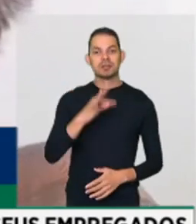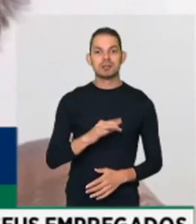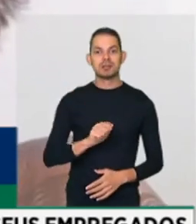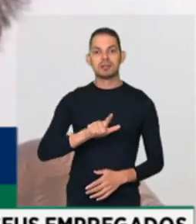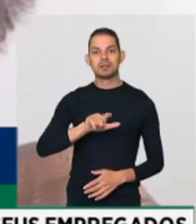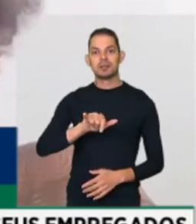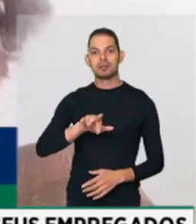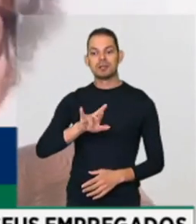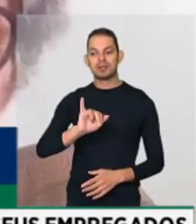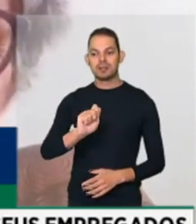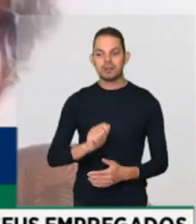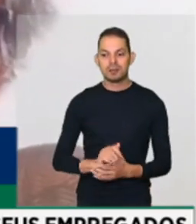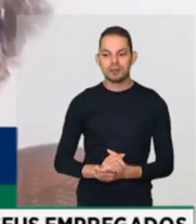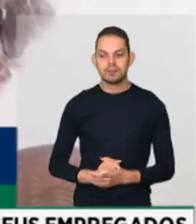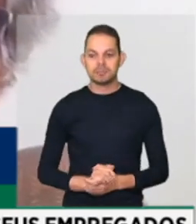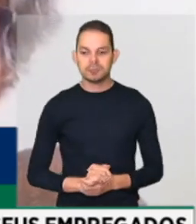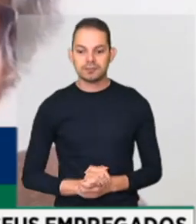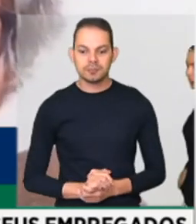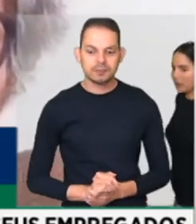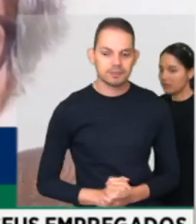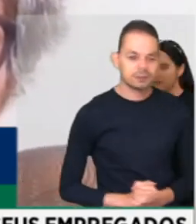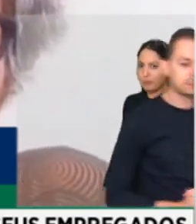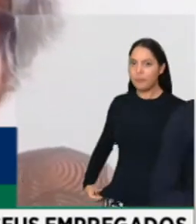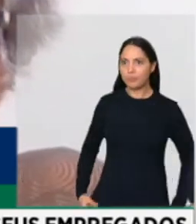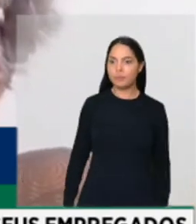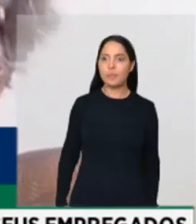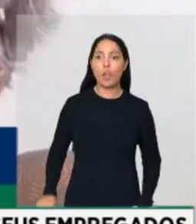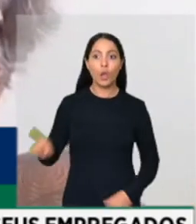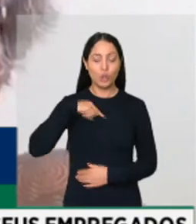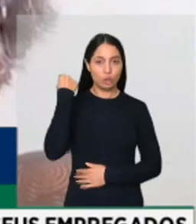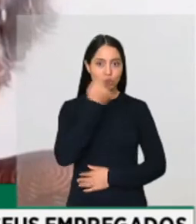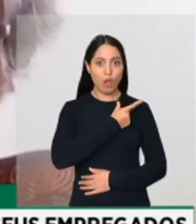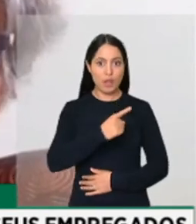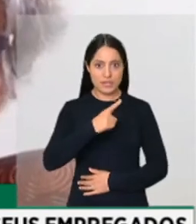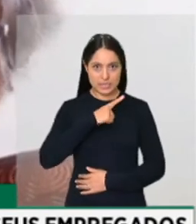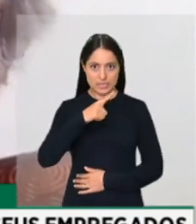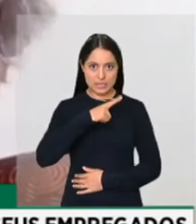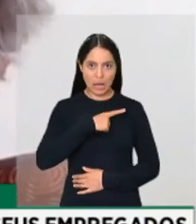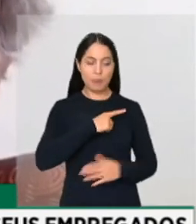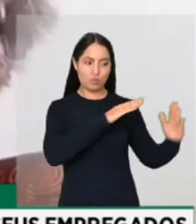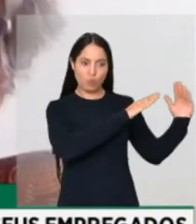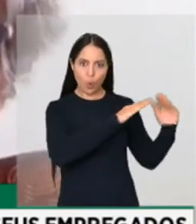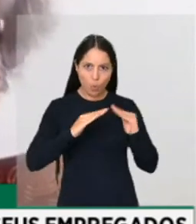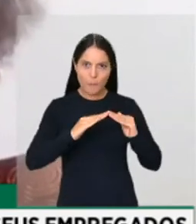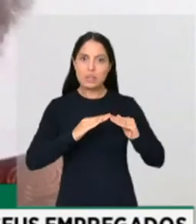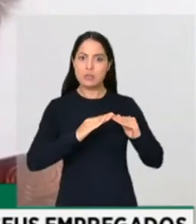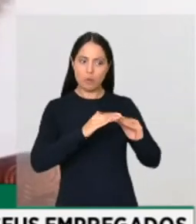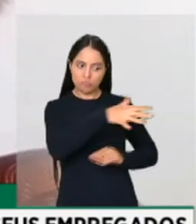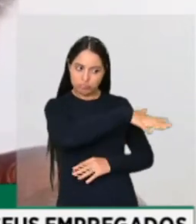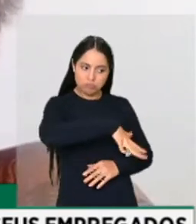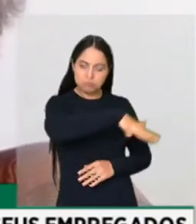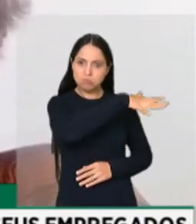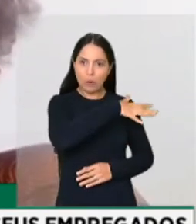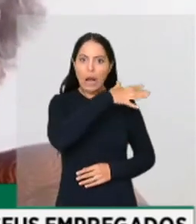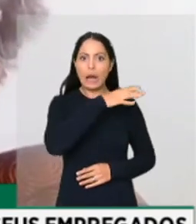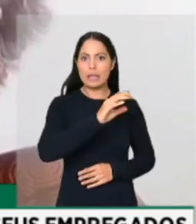DEPUTADA TALÍRIA. NÓS TEMOS UMA OCUPAÇÃO, SÃO PESSOAS QUE VIVEM DE MATERIAIS RECICLÁVEIS, SÃO CATADORES